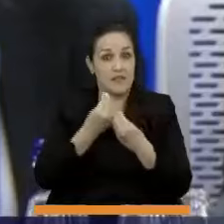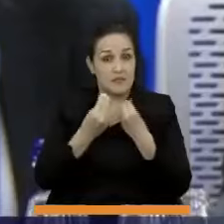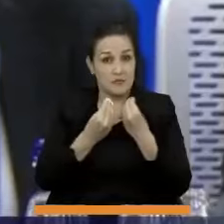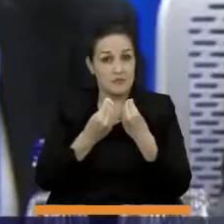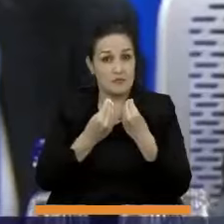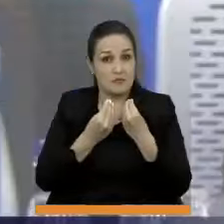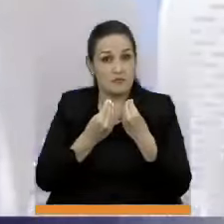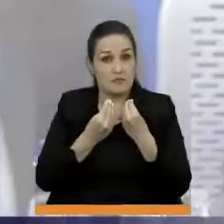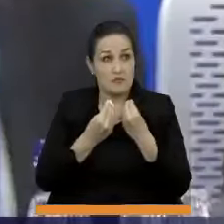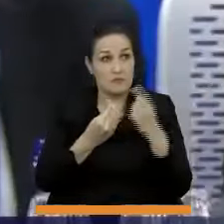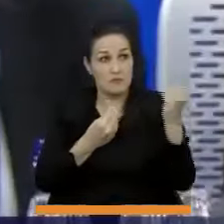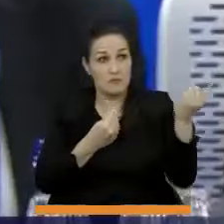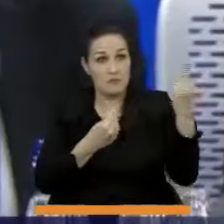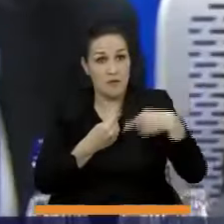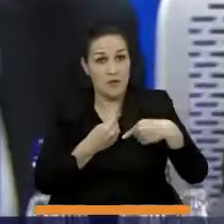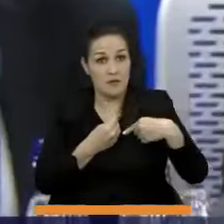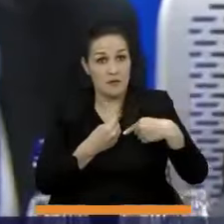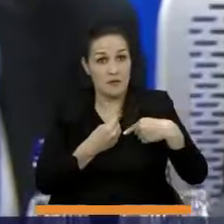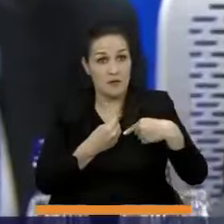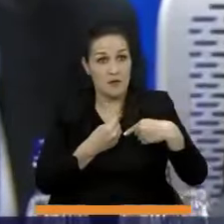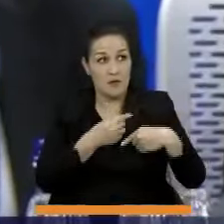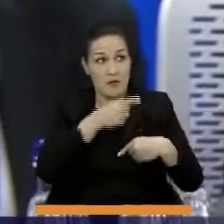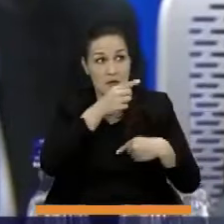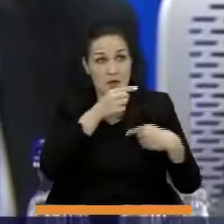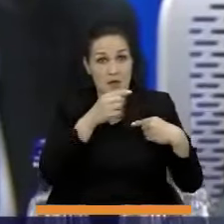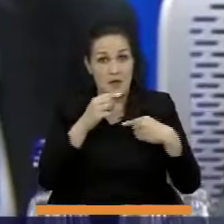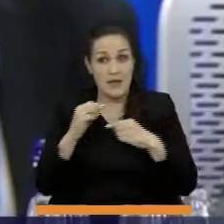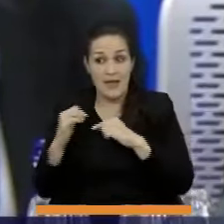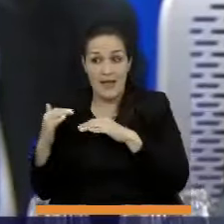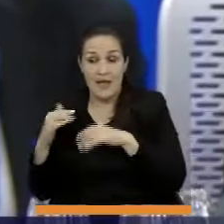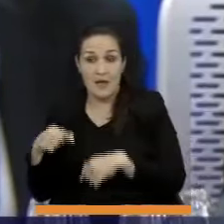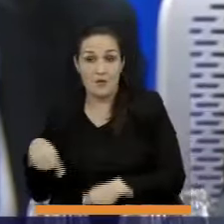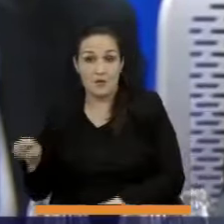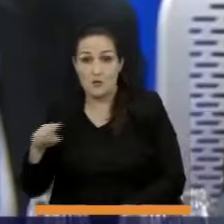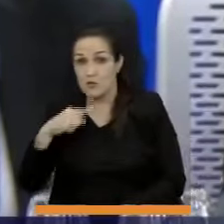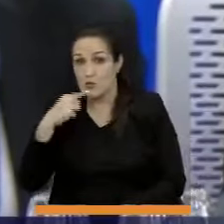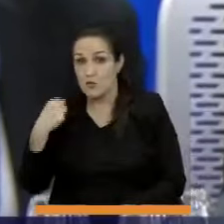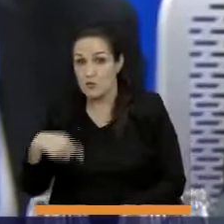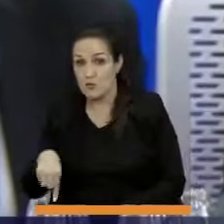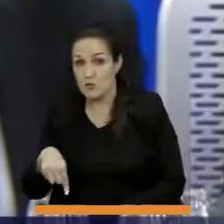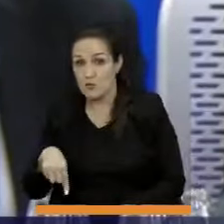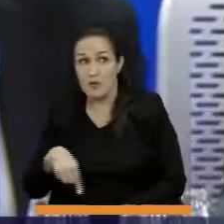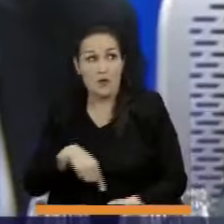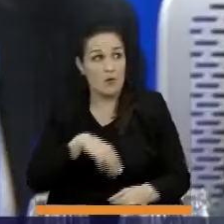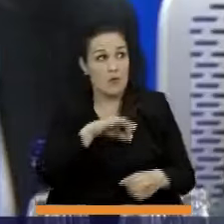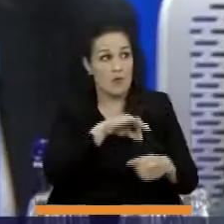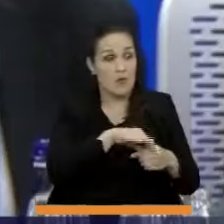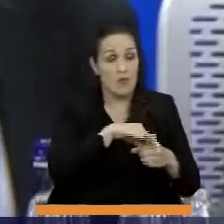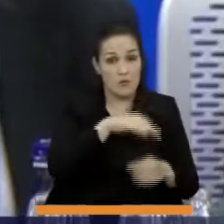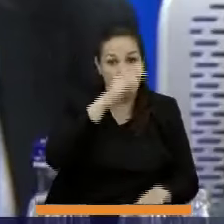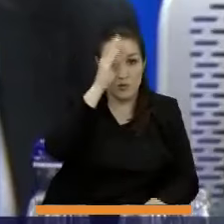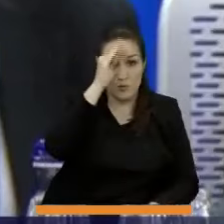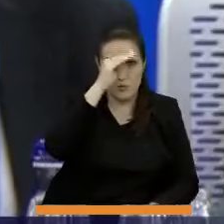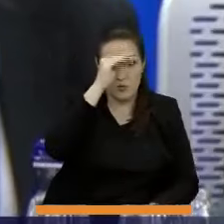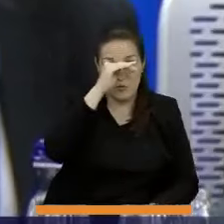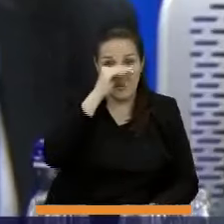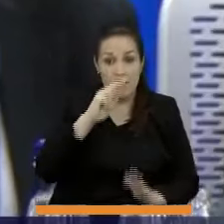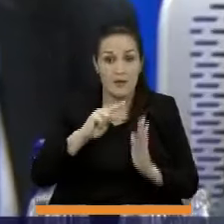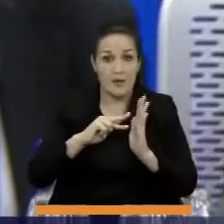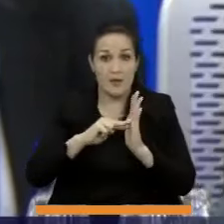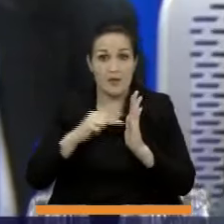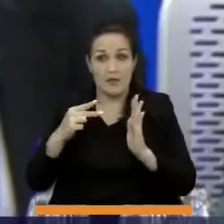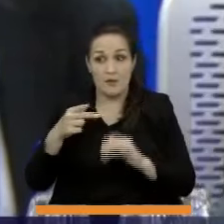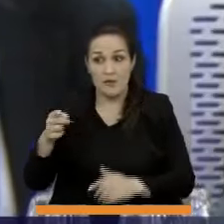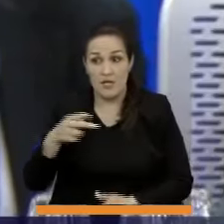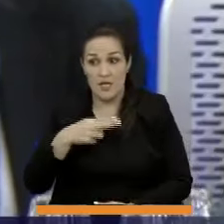LA HISTORIA PARA NOSOTROS